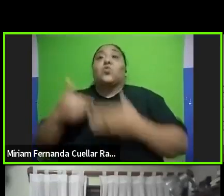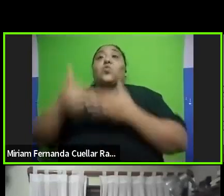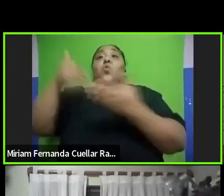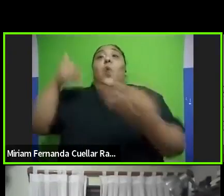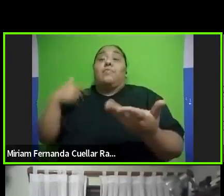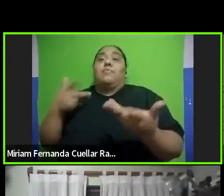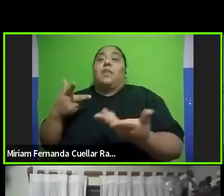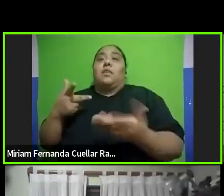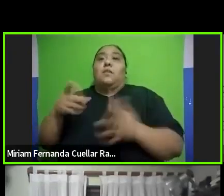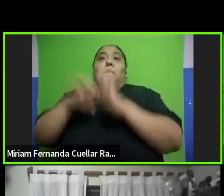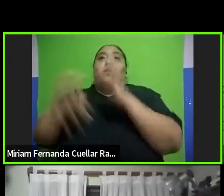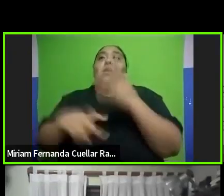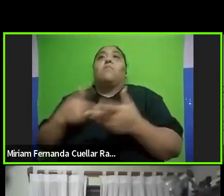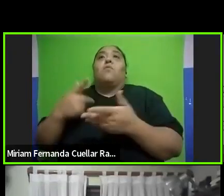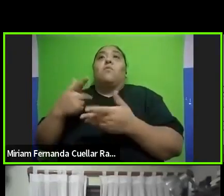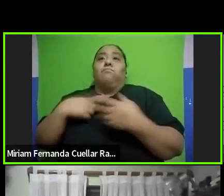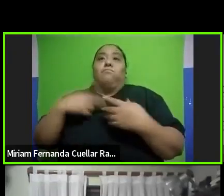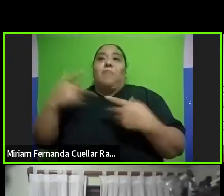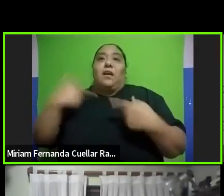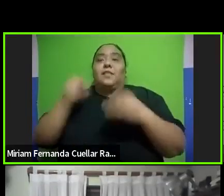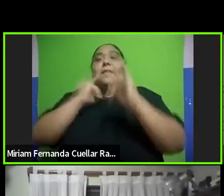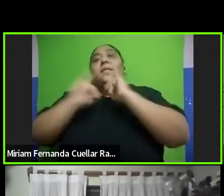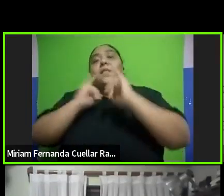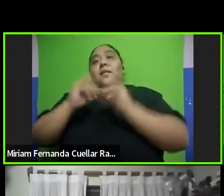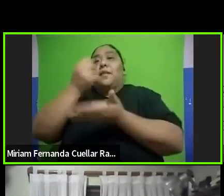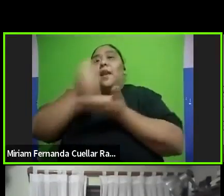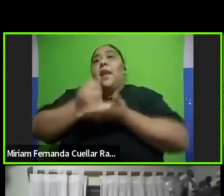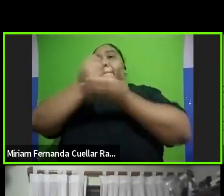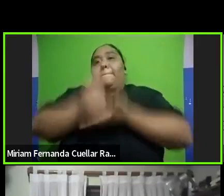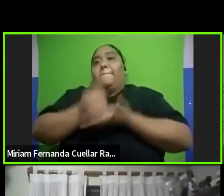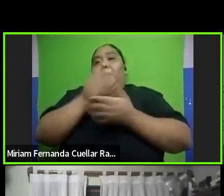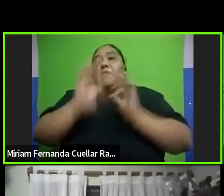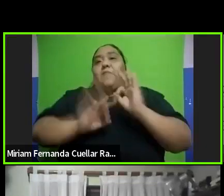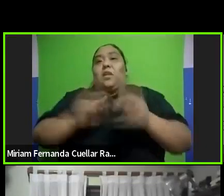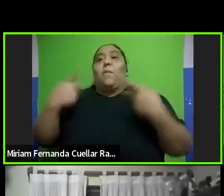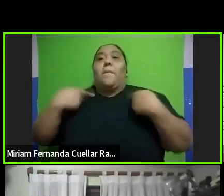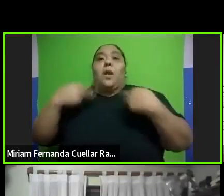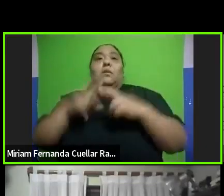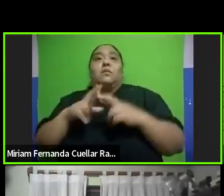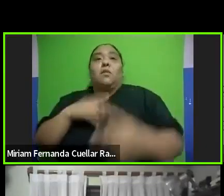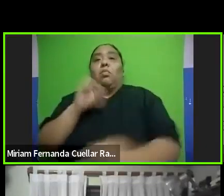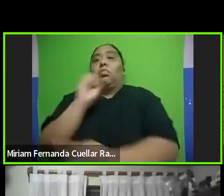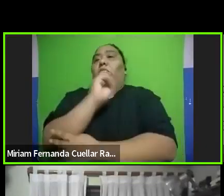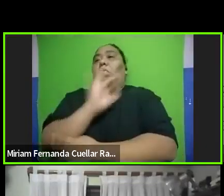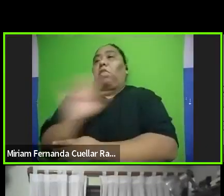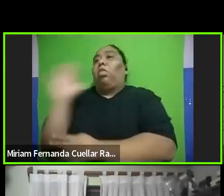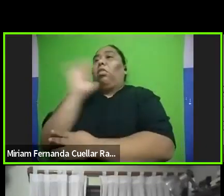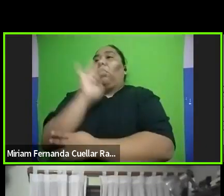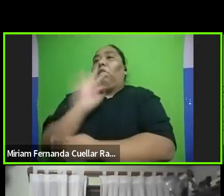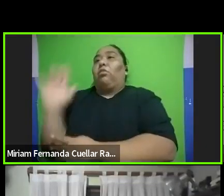interpretar terapia física y pues los maestros deletreaban an los an los músculos, los huesos Entonces es F: imposible. es F imposible. Habría que buscar